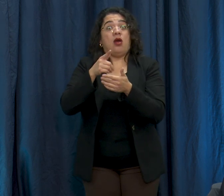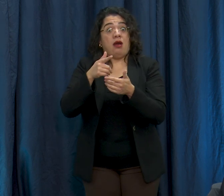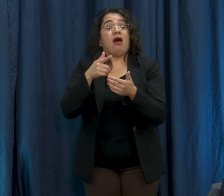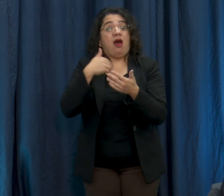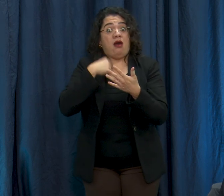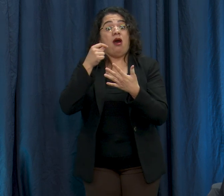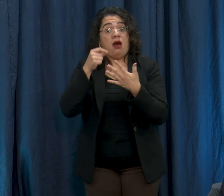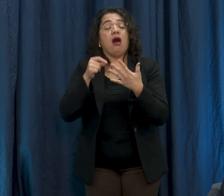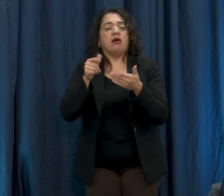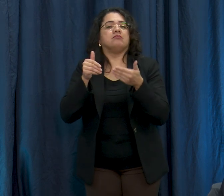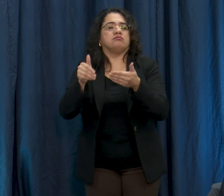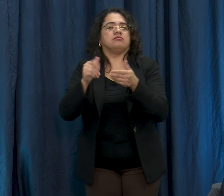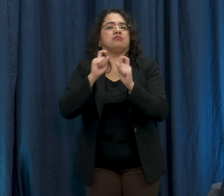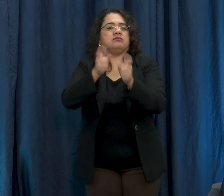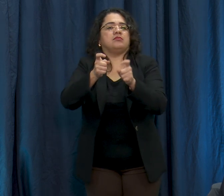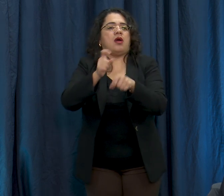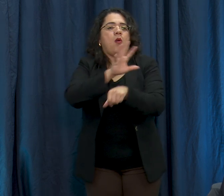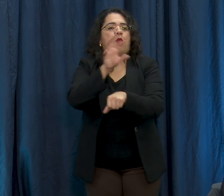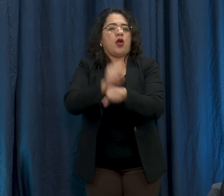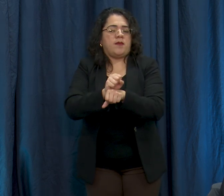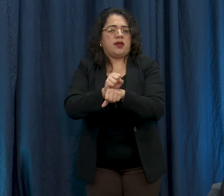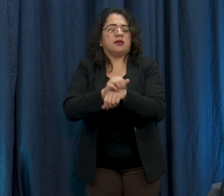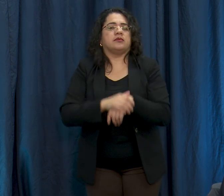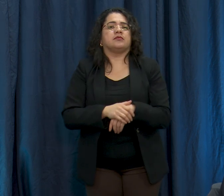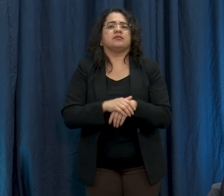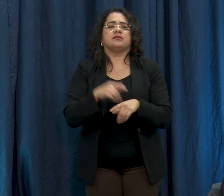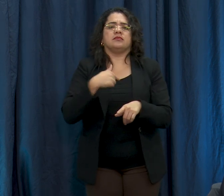valera Proxima demente como siempre vas al dia